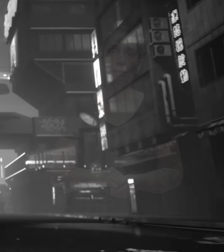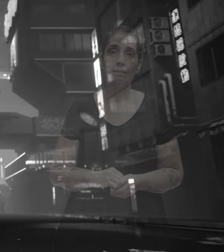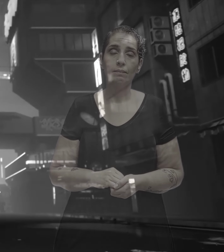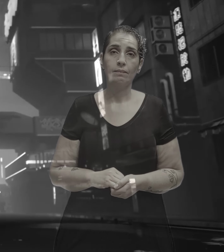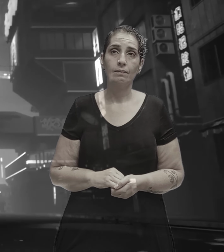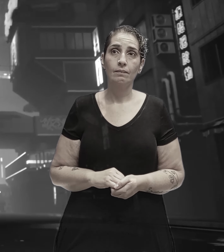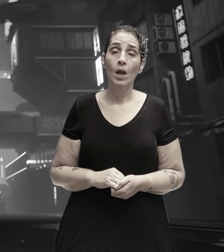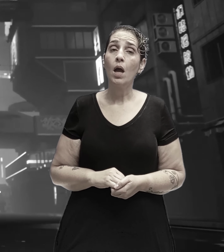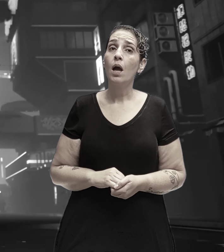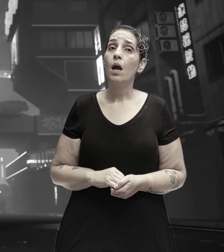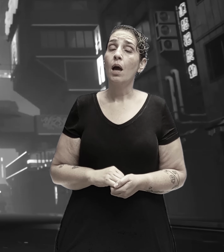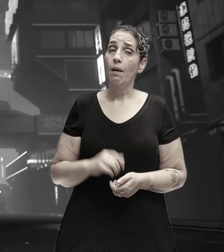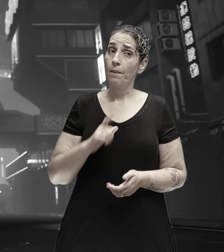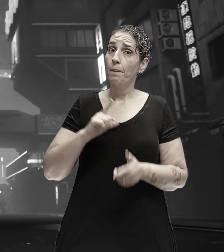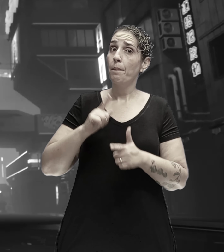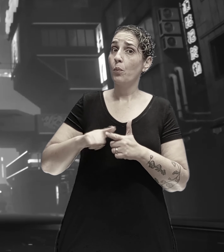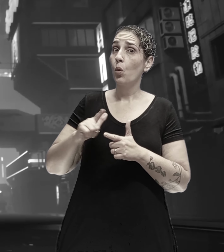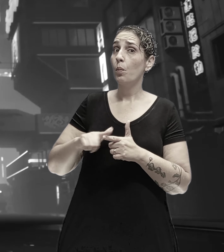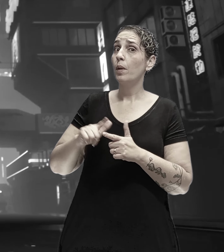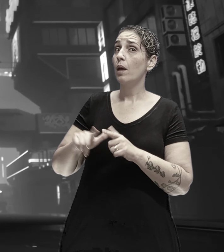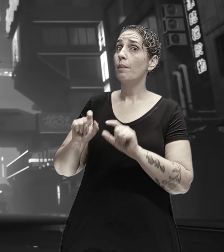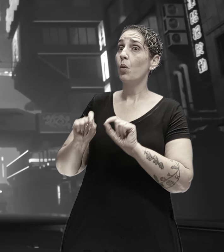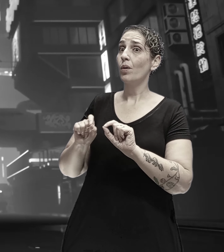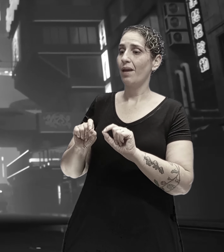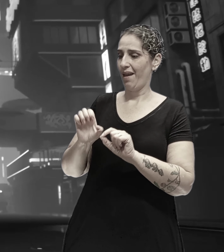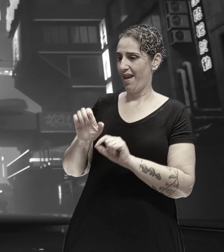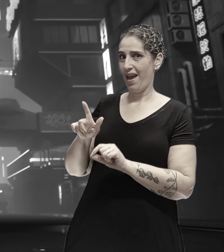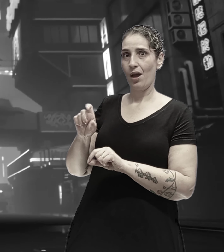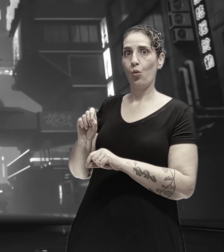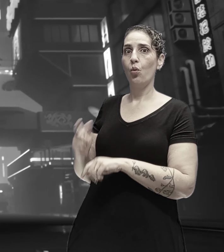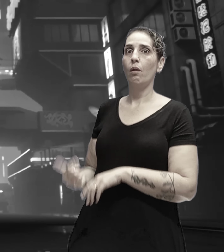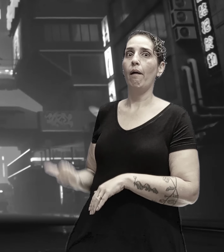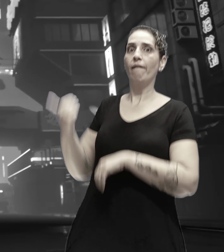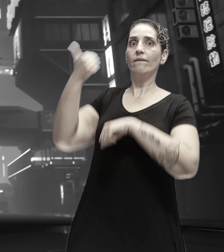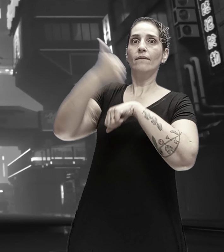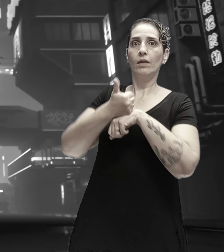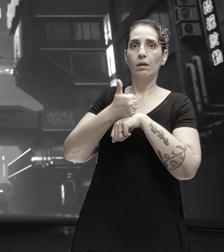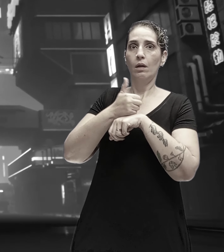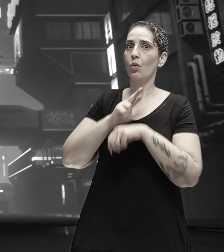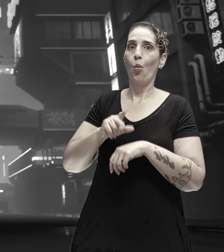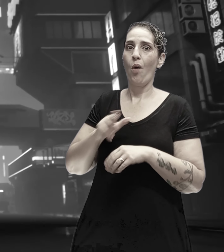Mas o problema começa quando ele se torna o mestre e não o servo.